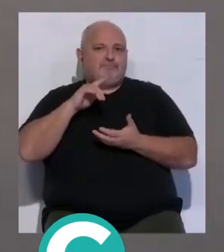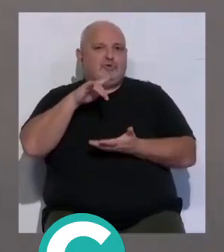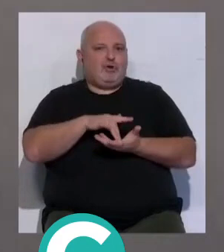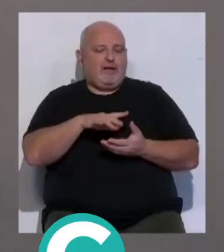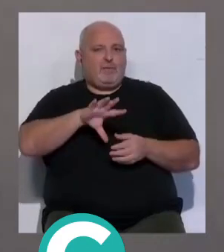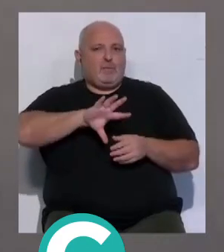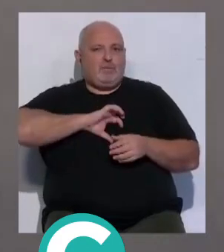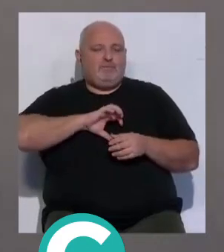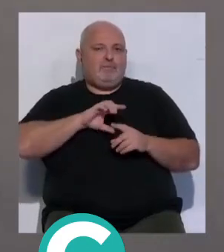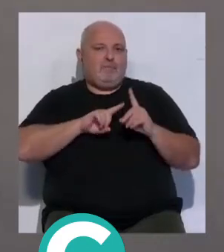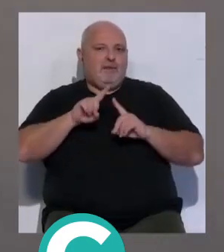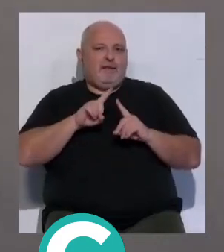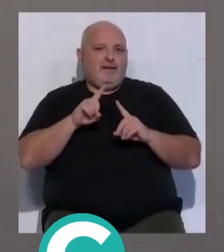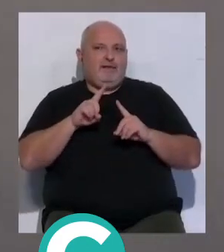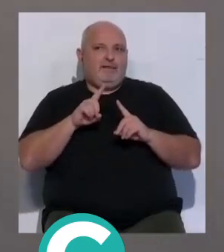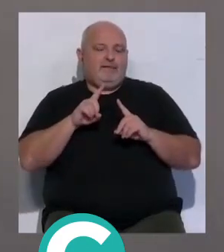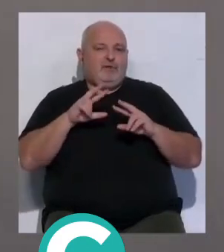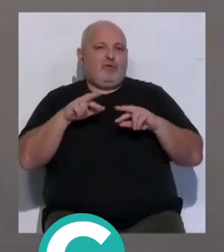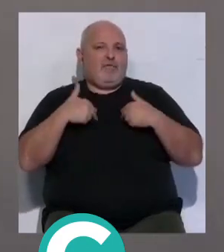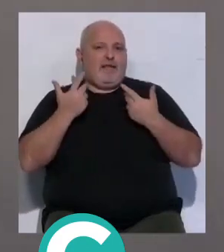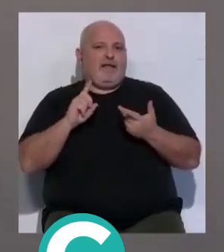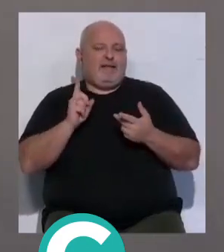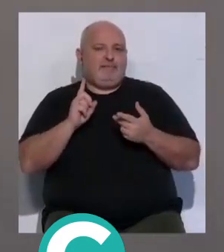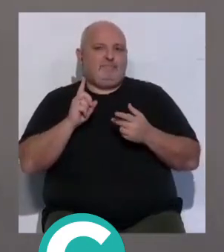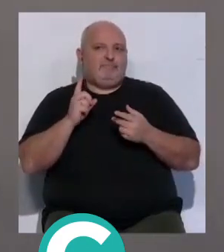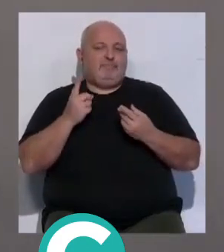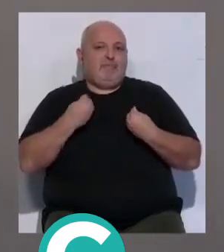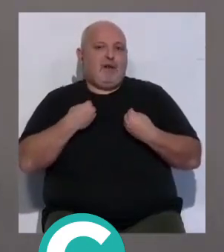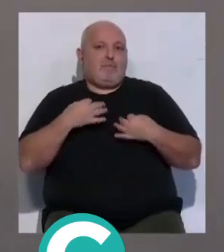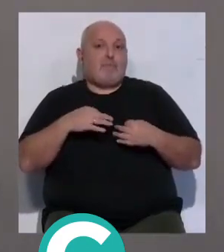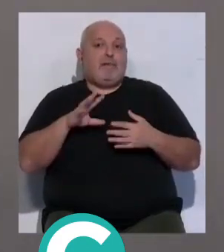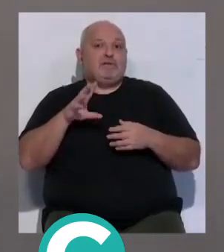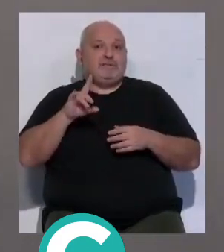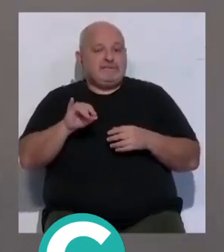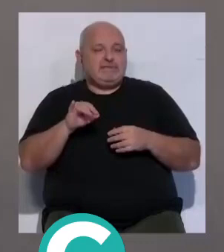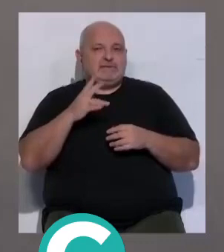cierto problemita que no le permite no le perjudica en la vida normal pero sí sí tiene